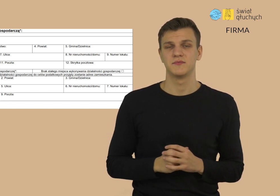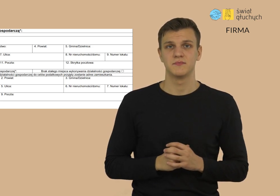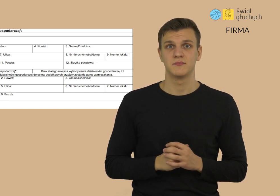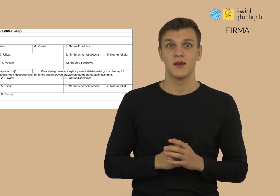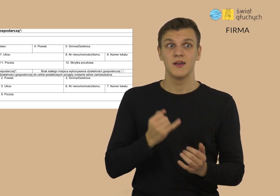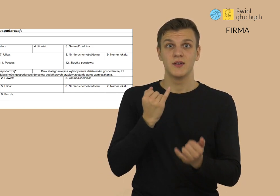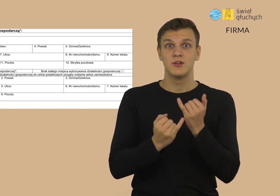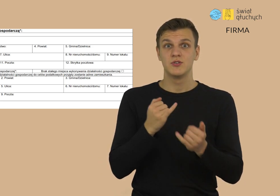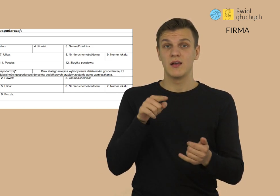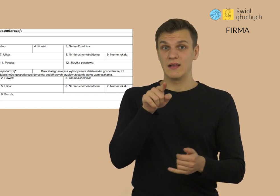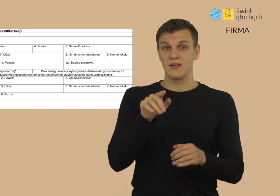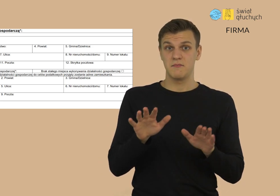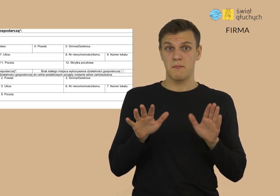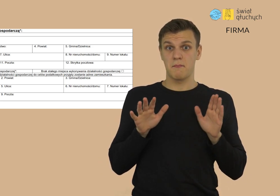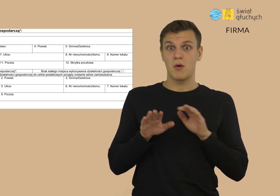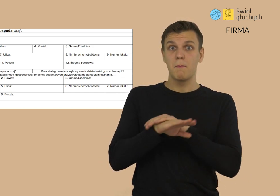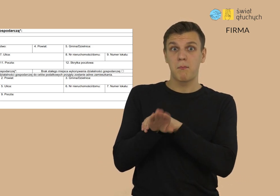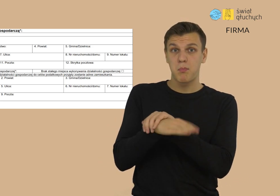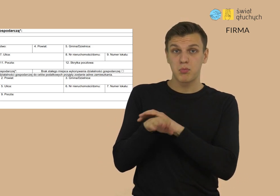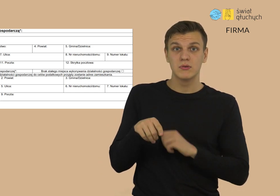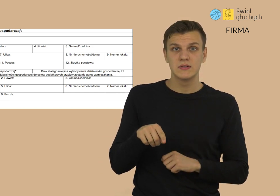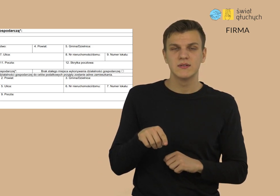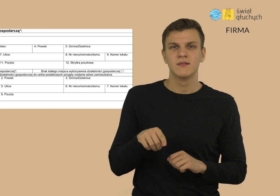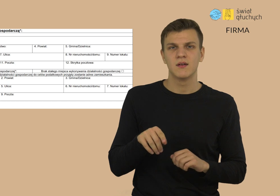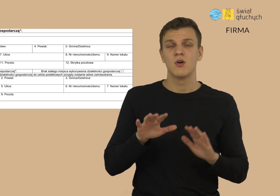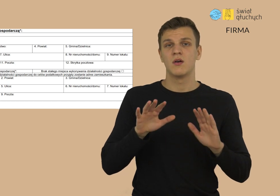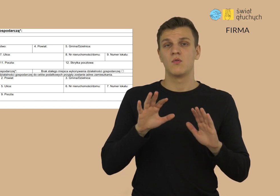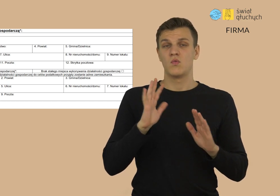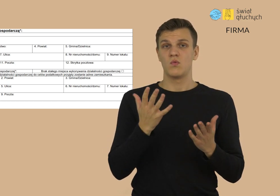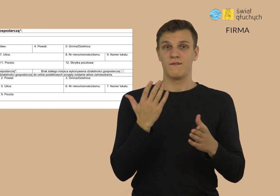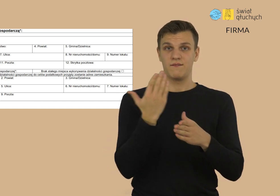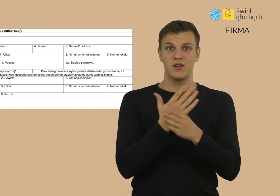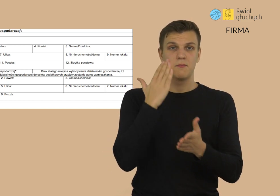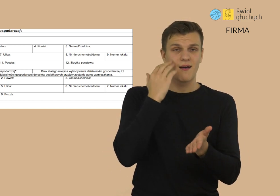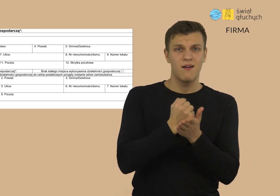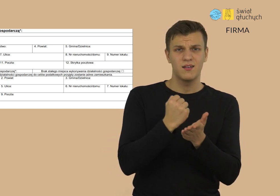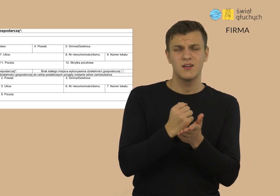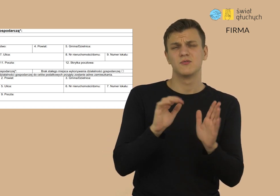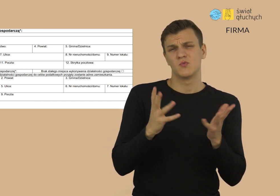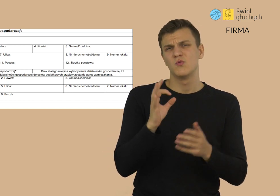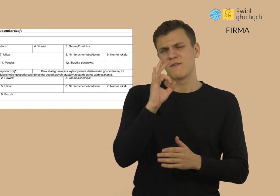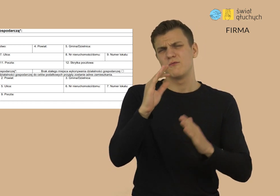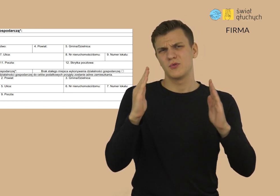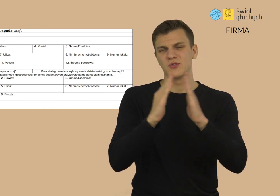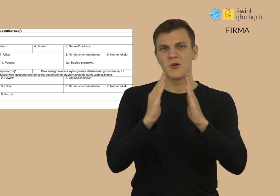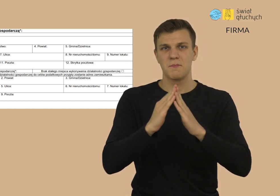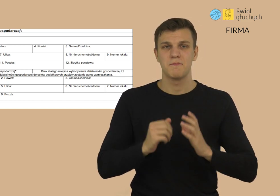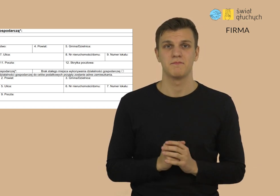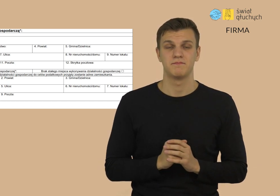Brak wpisu w tej rubryce oznacza, że miejscem prowadzenia działalności gospodarczej jest Twój adres zamieszkania.